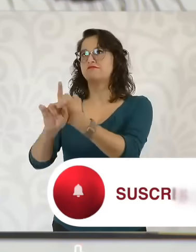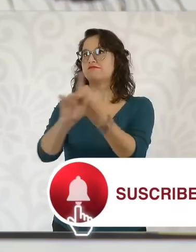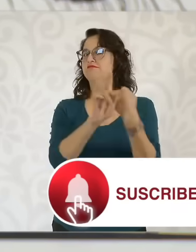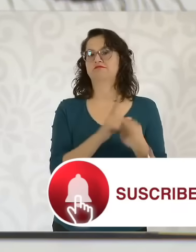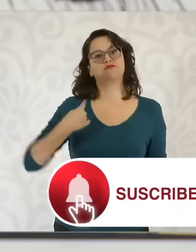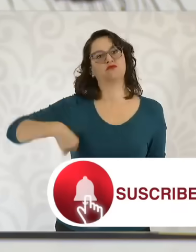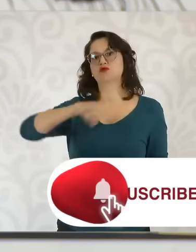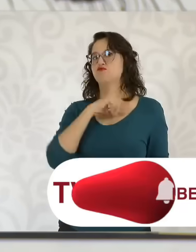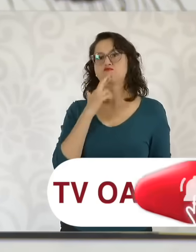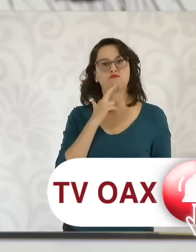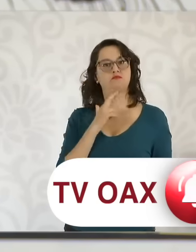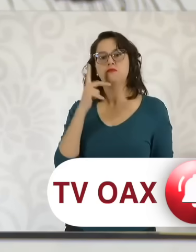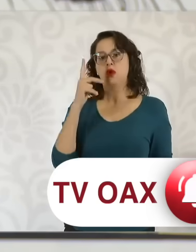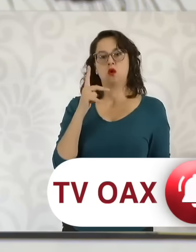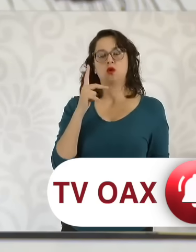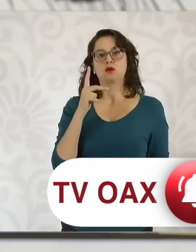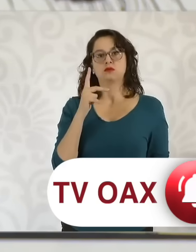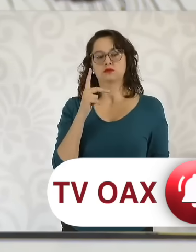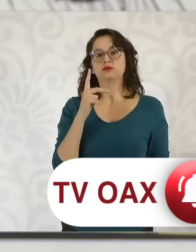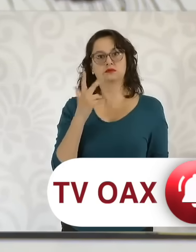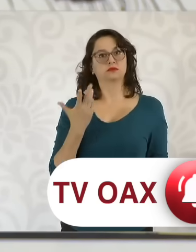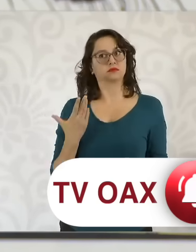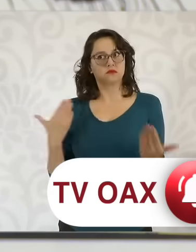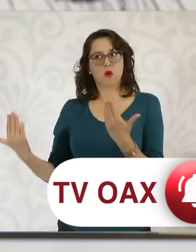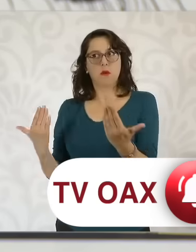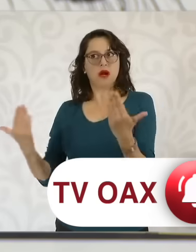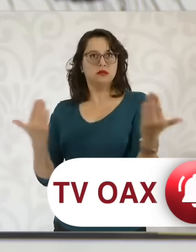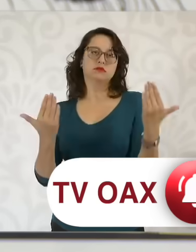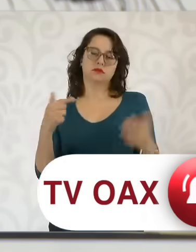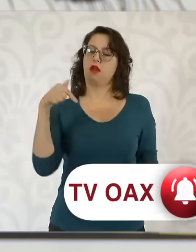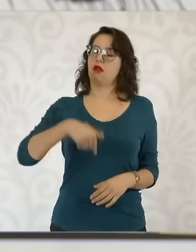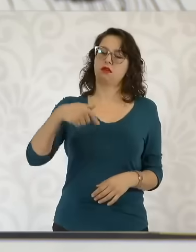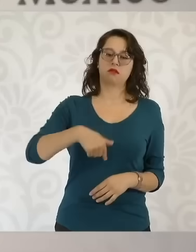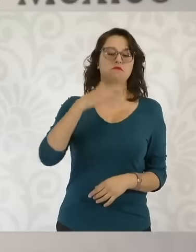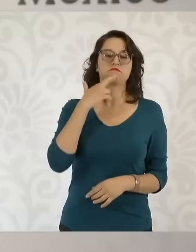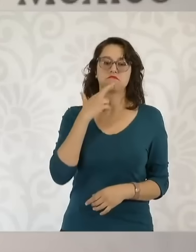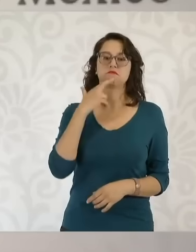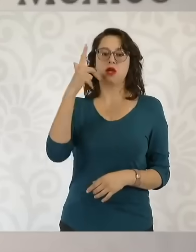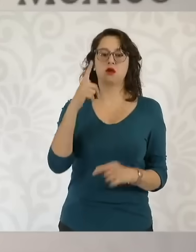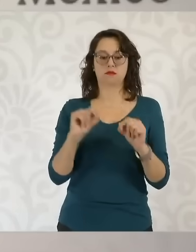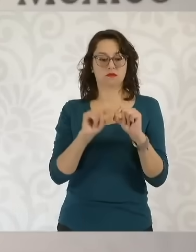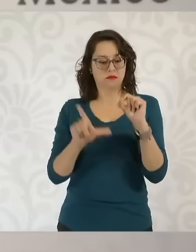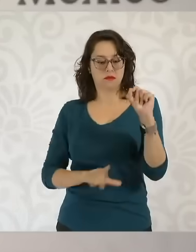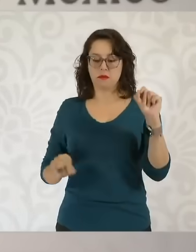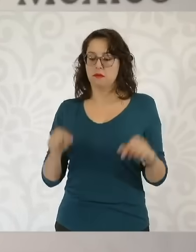comparado incluso con las demás naciones. Es decir, invertir en México sigue siendo la mejor